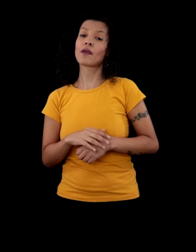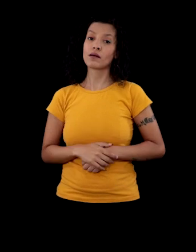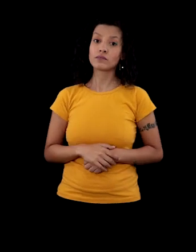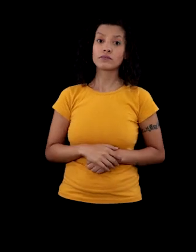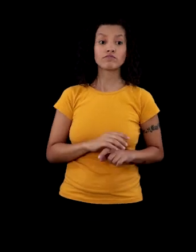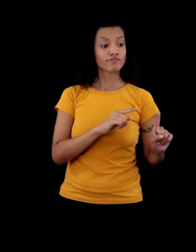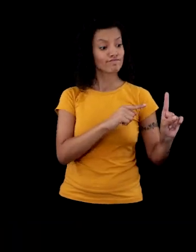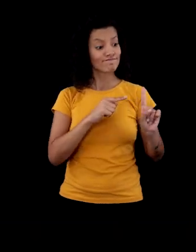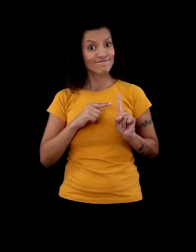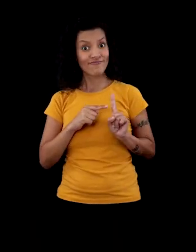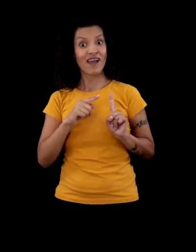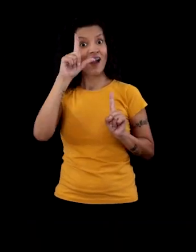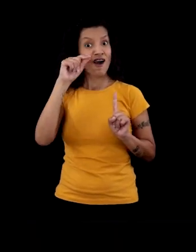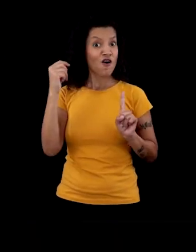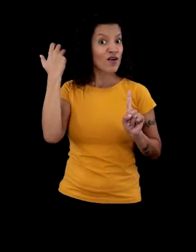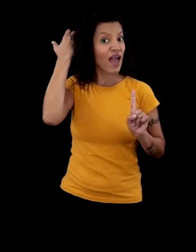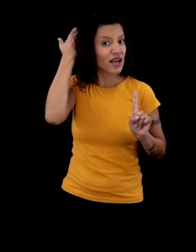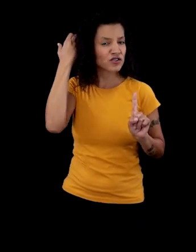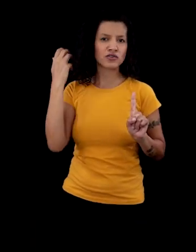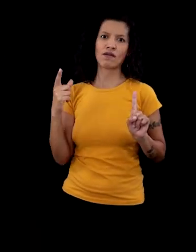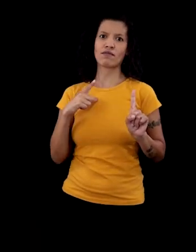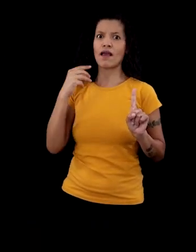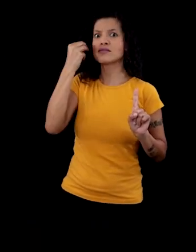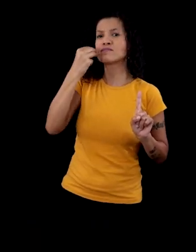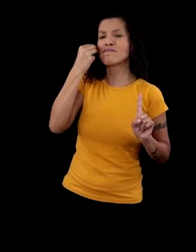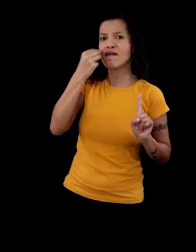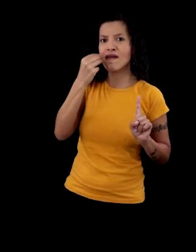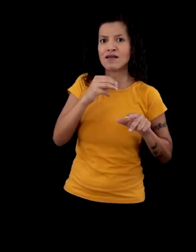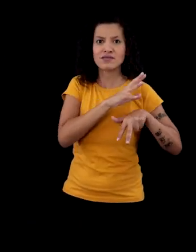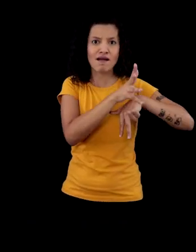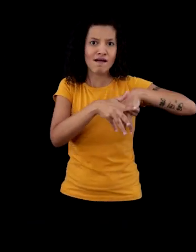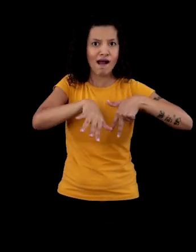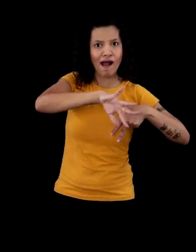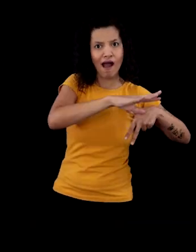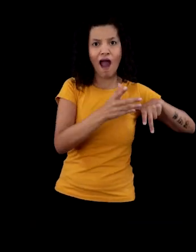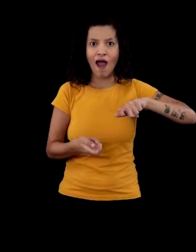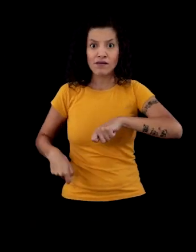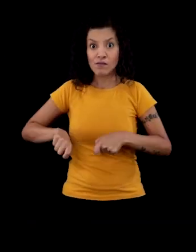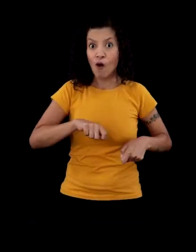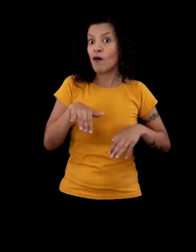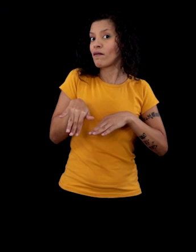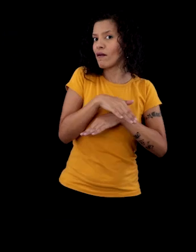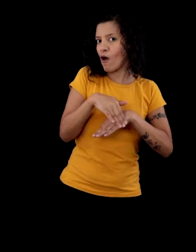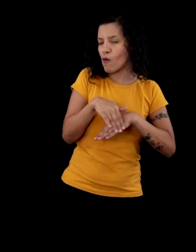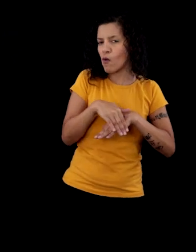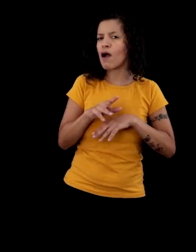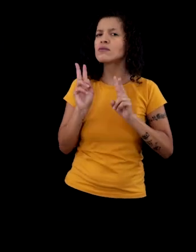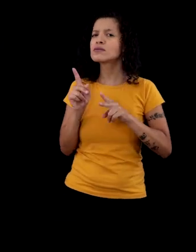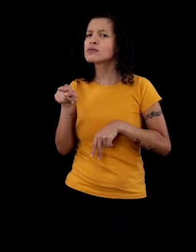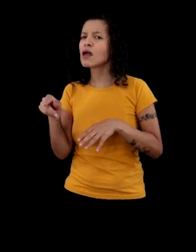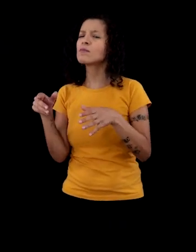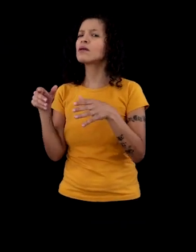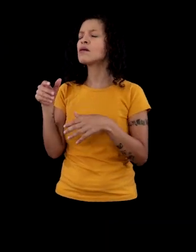e Dona Onete com esse lado dela do carimbó, porque ela tinha um grupo de carimbó lá na rua.